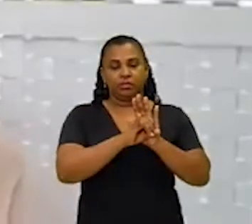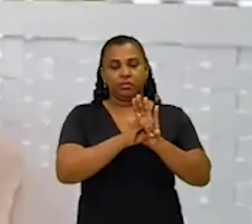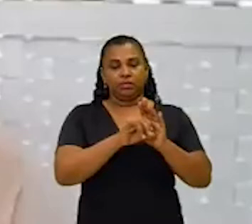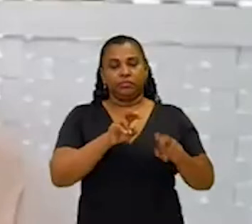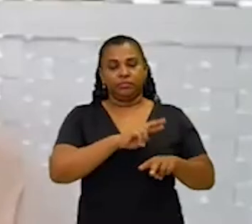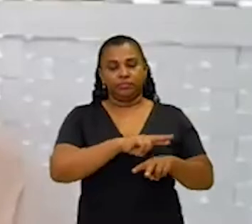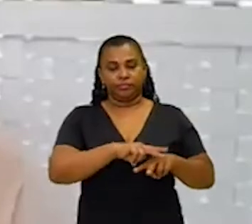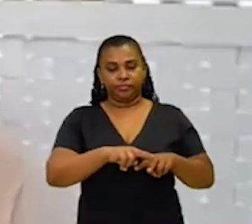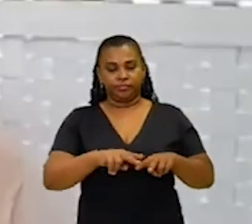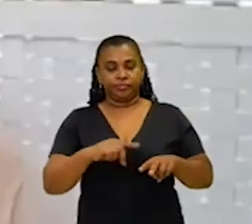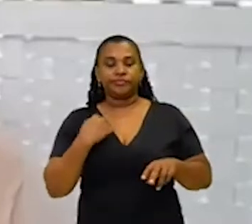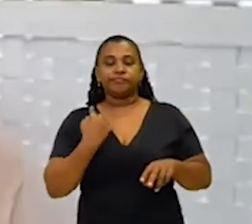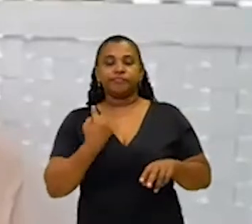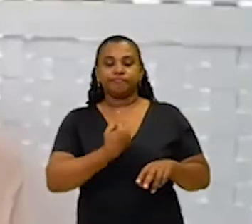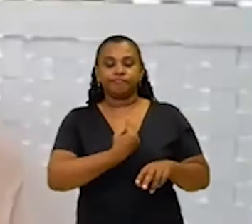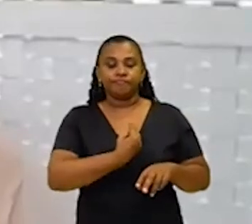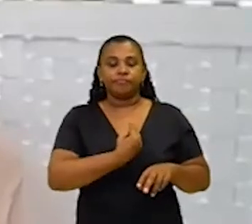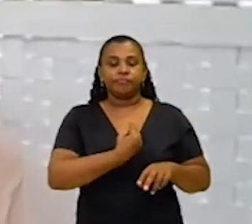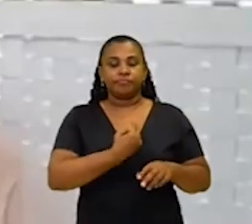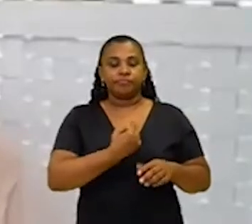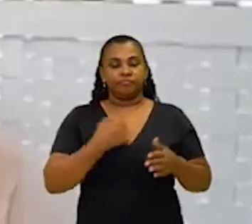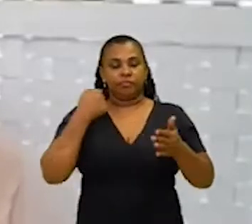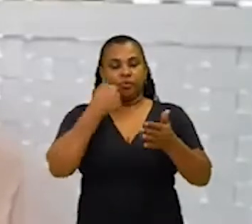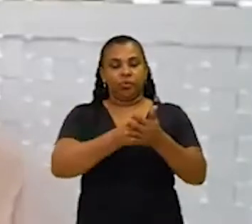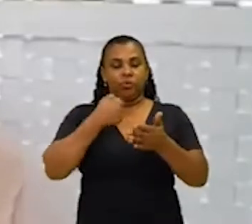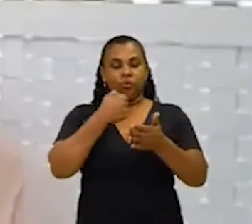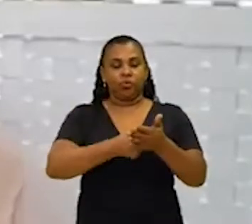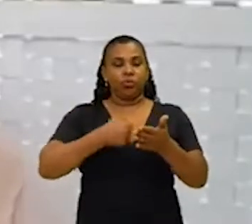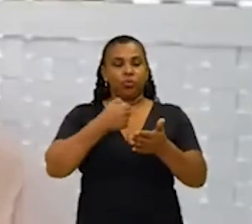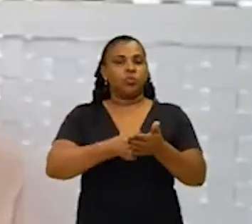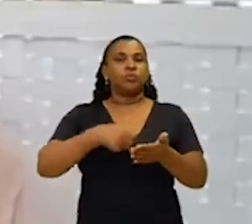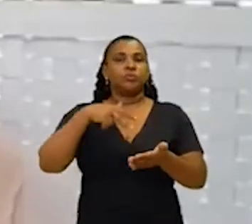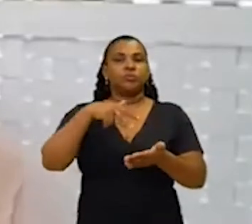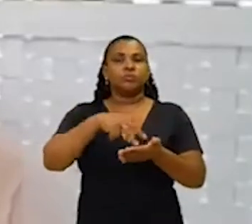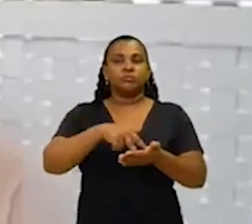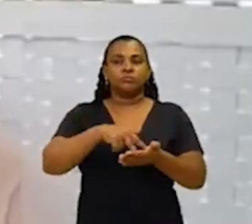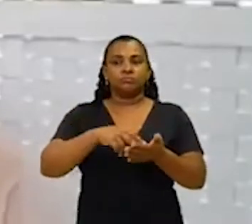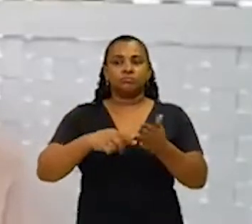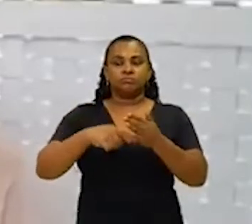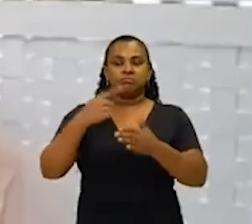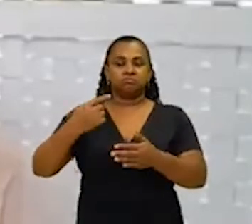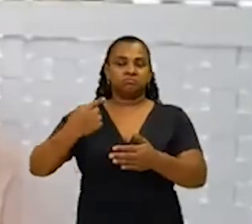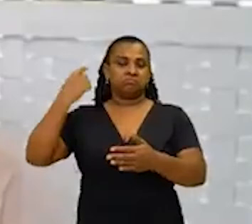resistimos ao longo dos séculos desde as primeiras coordenadas em que existam vezes fica sismado com